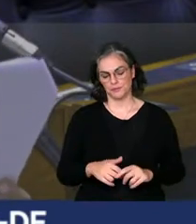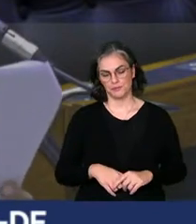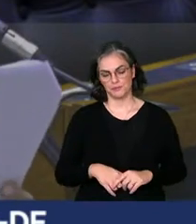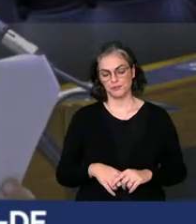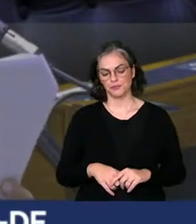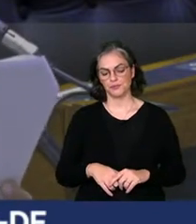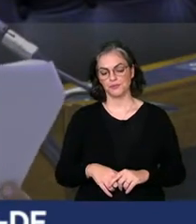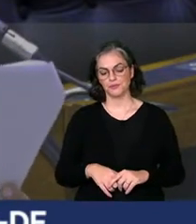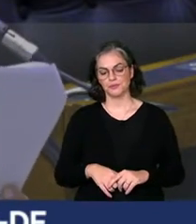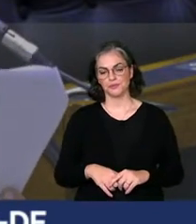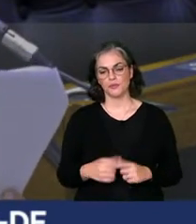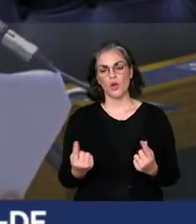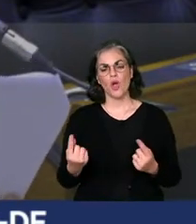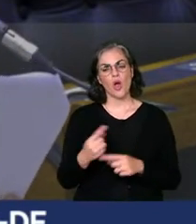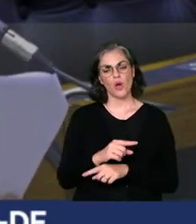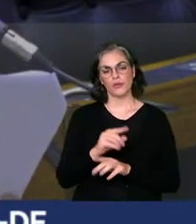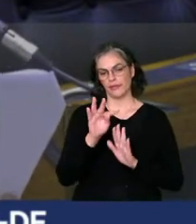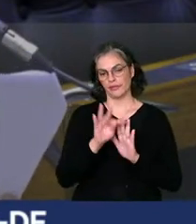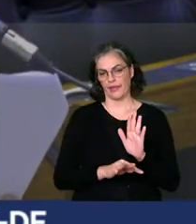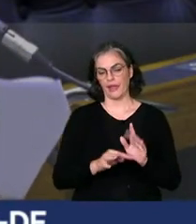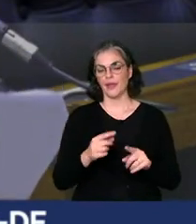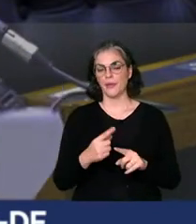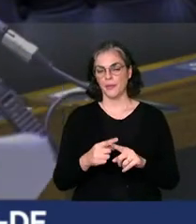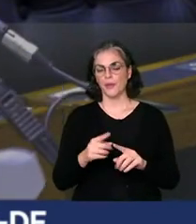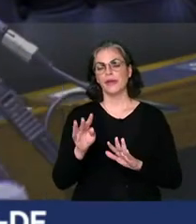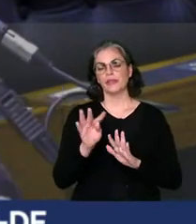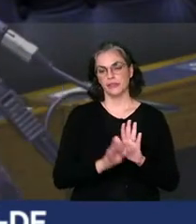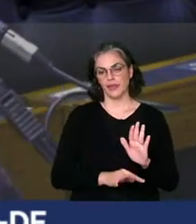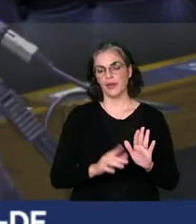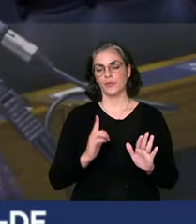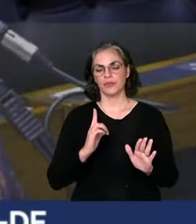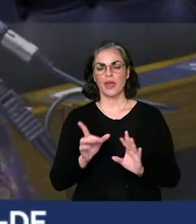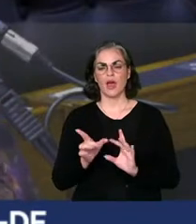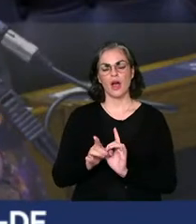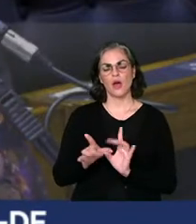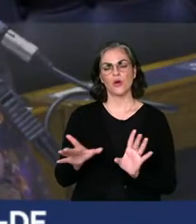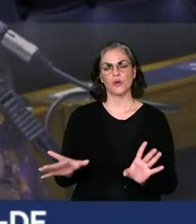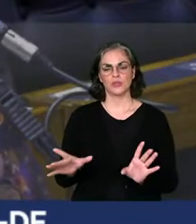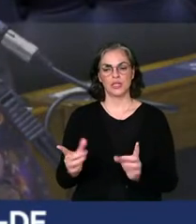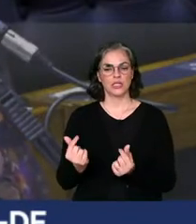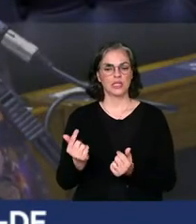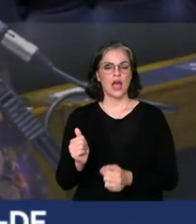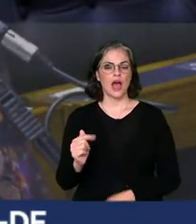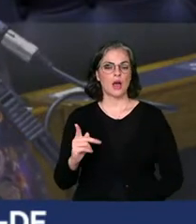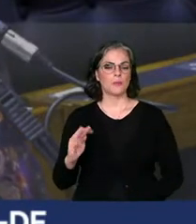APENAS ESTABELECE, É CONTRA O TEXTO QUANDO O TEXTO DIZ QUE A AUTORIZAÇÃO PARA APOSTAS EM CORRIDA DE CAVALO SERÁ DADO